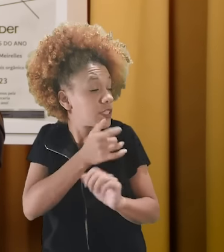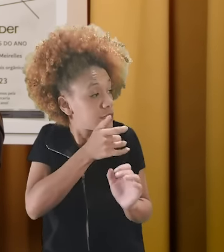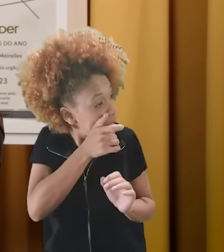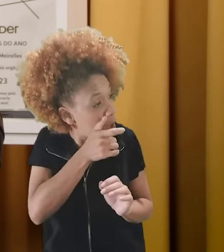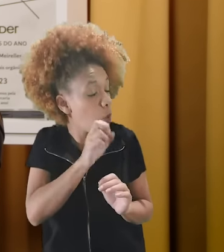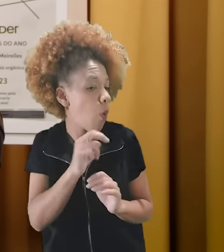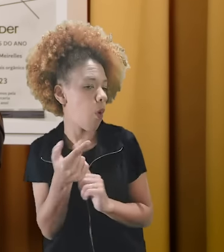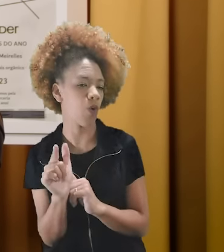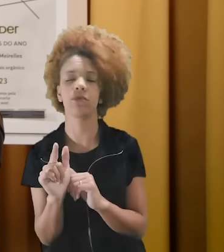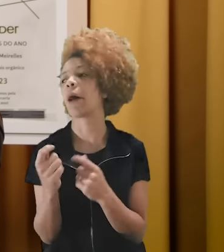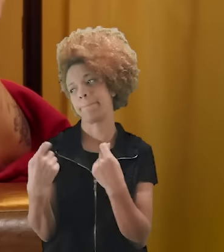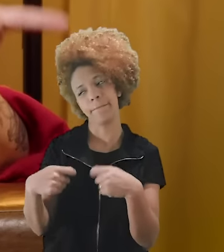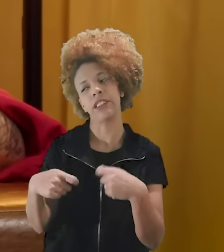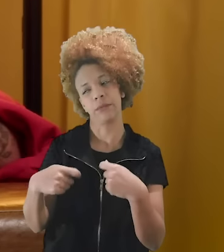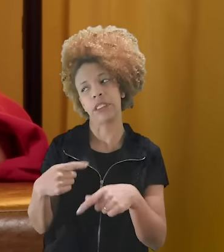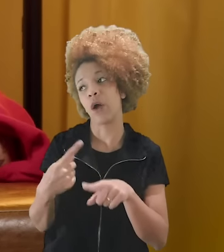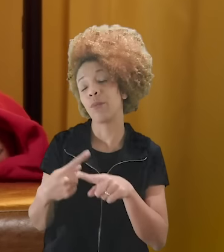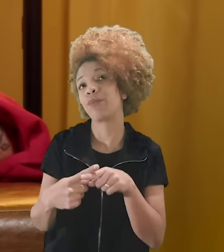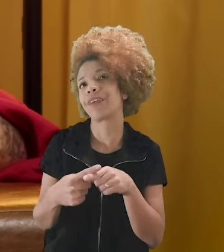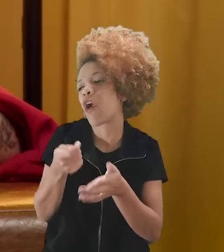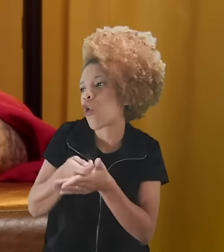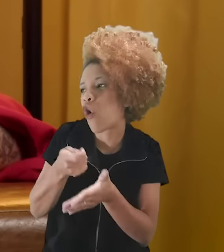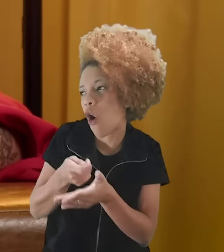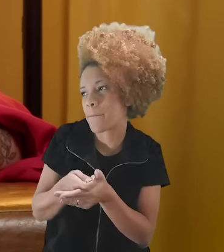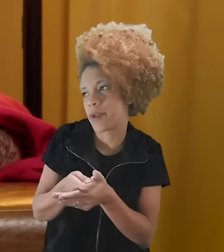tipo de narração que você faz não a gente precisa a gente precisa porque o público cobra muito o